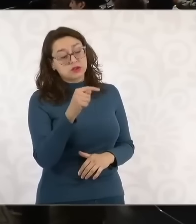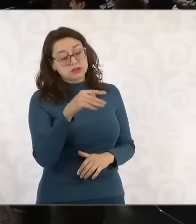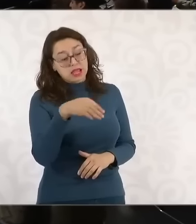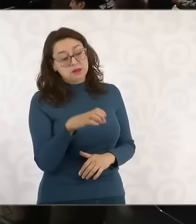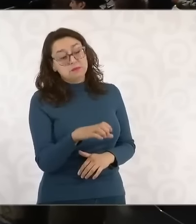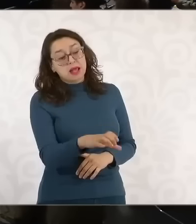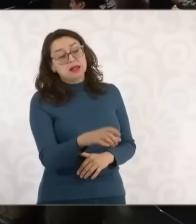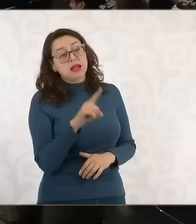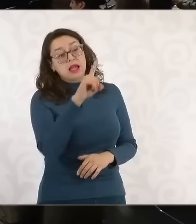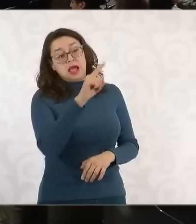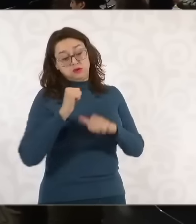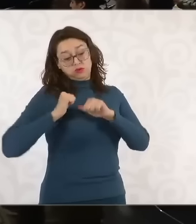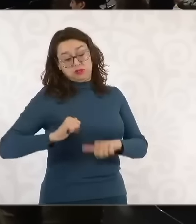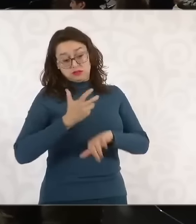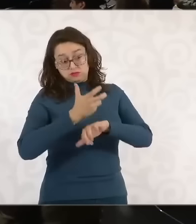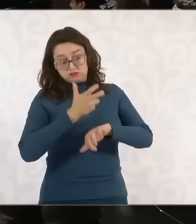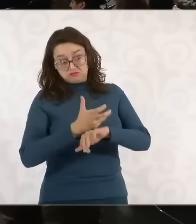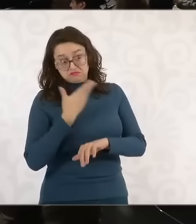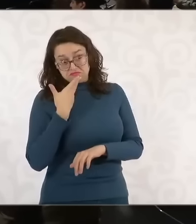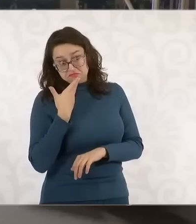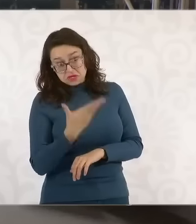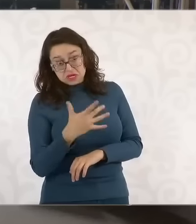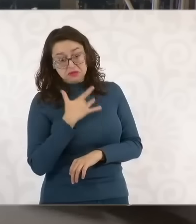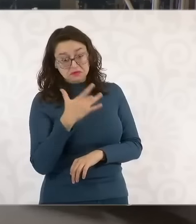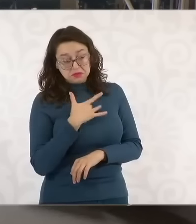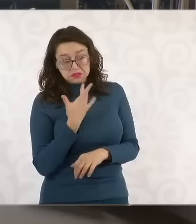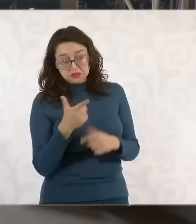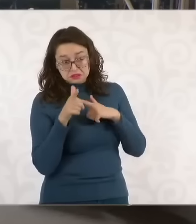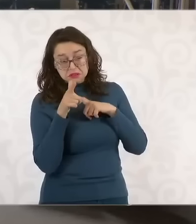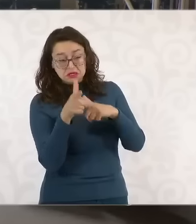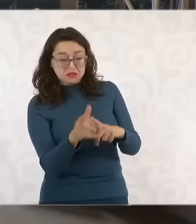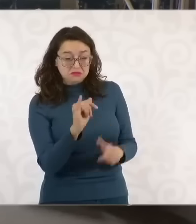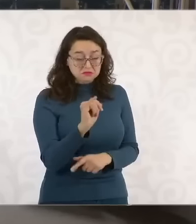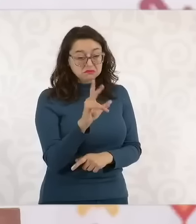autoridades estadounidenses están viendo con buenos ojos este bueno eh estamos trabajando